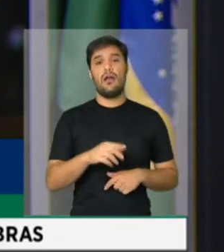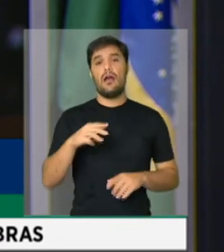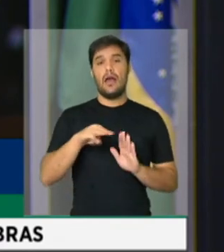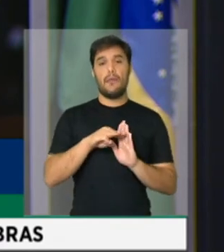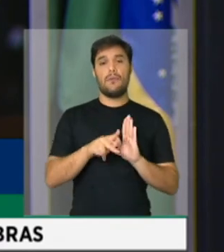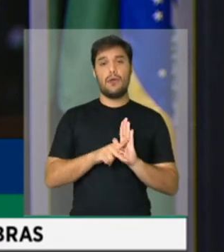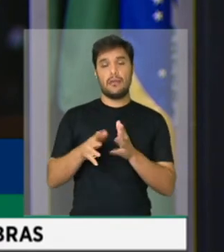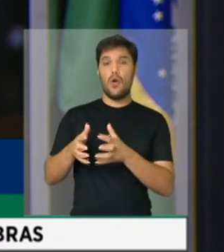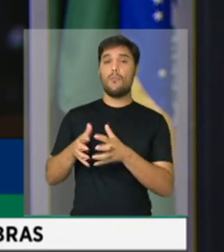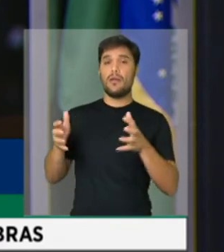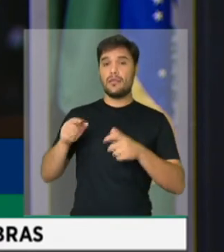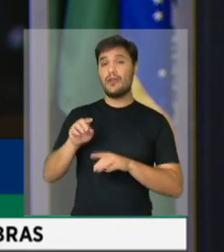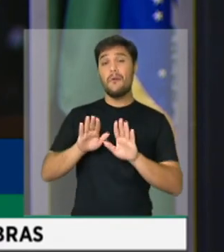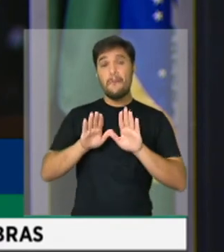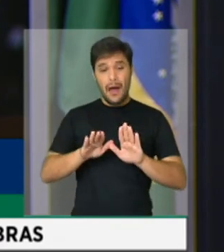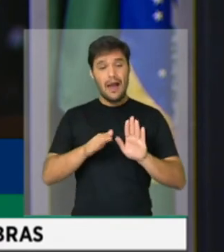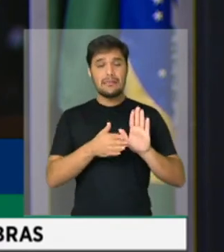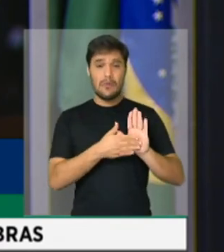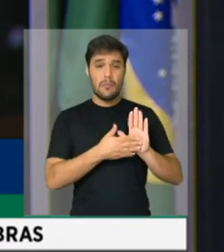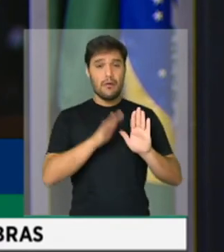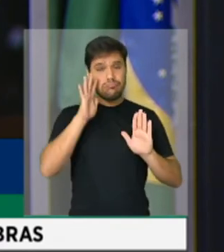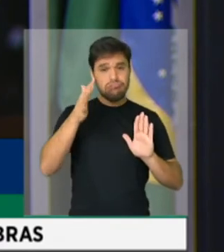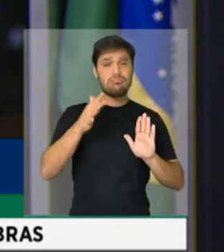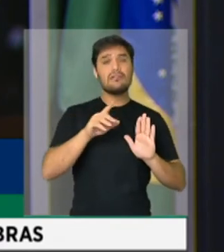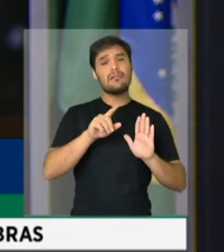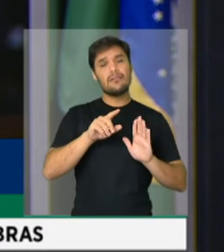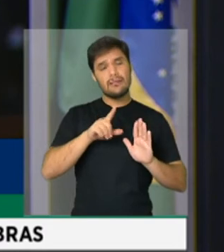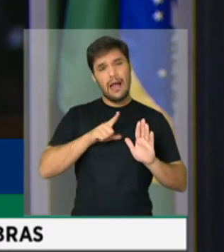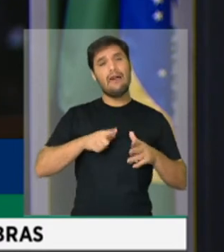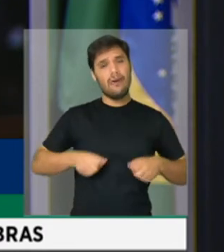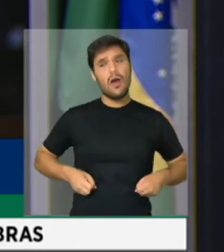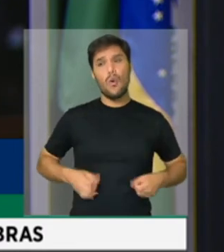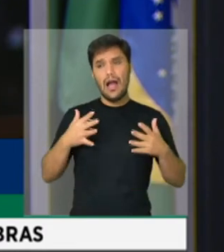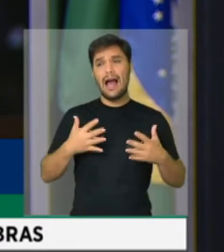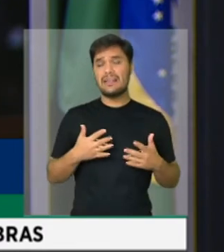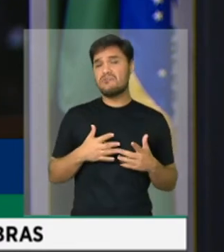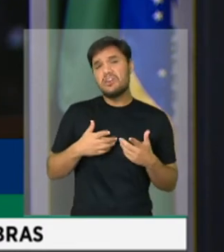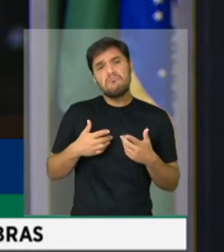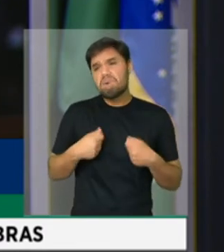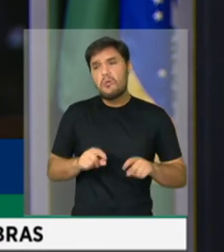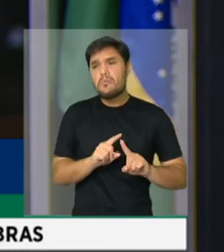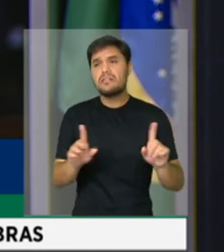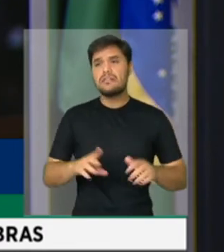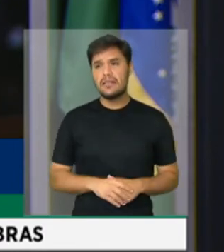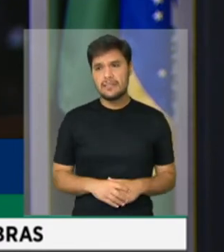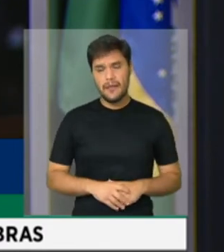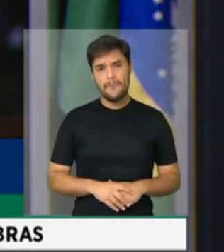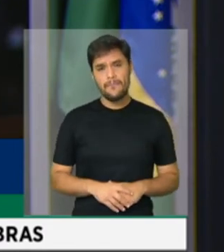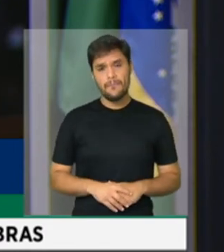DO TRANSPORTE ETC. DE FATO NÃO FAZ SENTIDO ASSIM, NÓS ESTAMOS REDUZINDO-SE A EFICIÊNCIA DO SISTEMA COMO UM TODO COM ESTA MEDIDA ESPECÍ